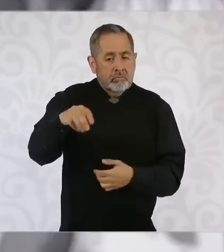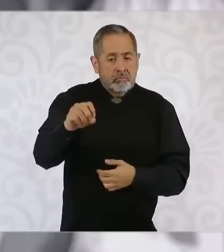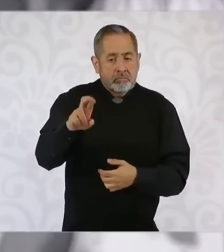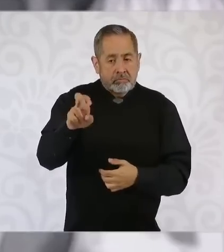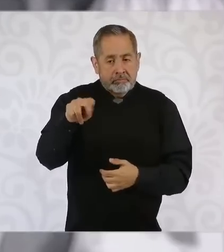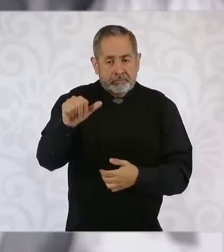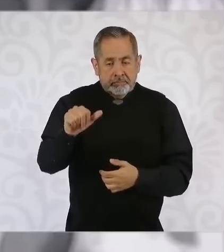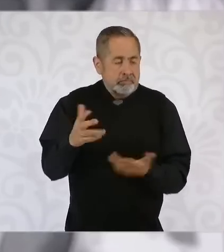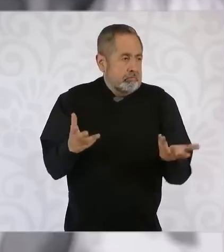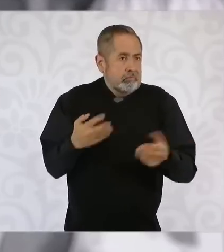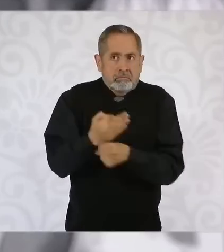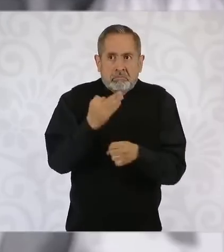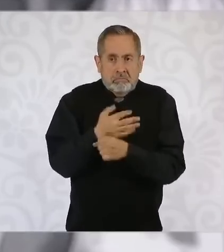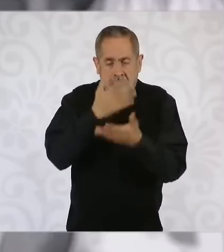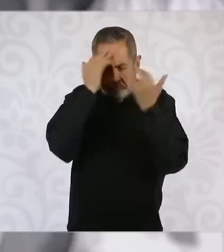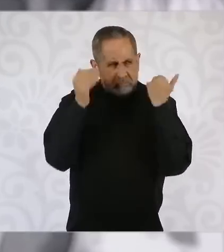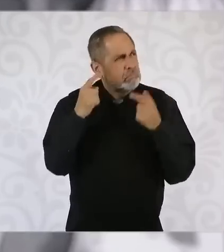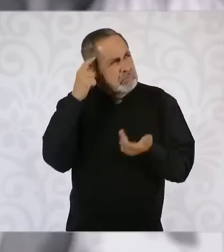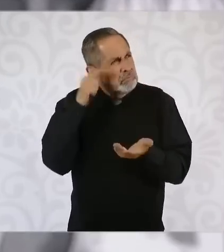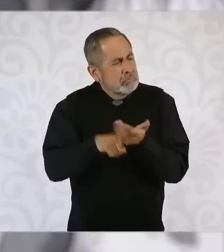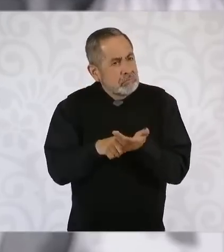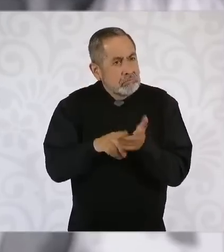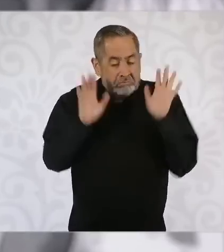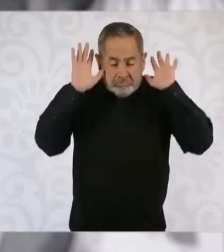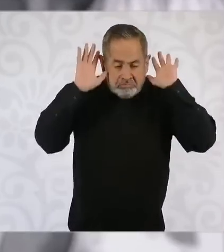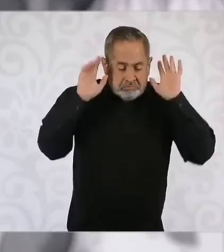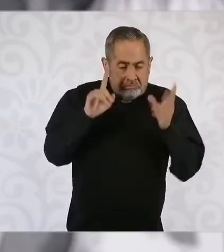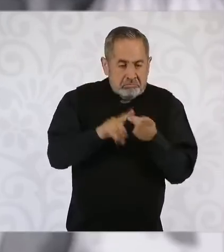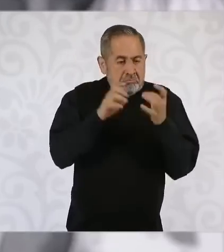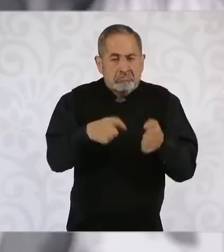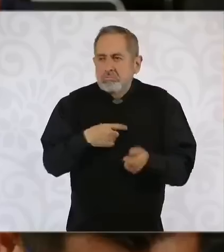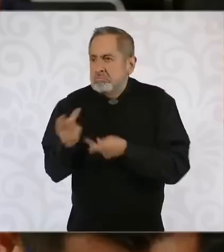ahorita no sé estaba en morena ahorita quién sabe dónde está porque ya pregunté y no me dicen qué